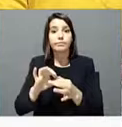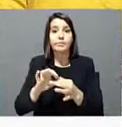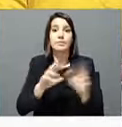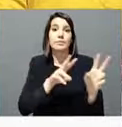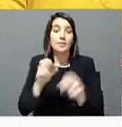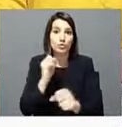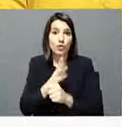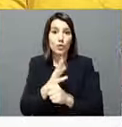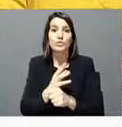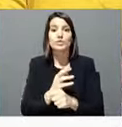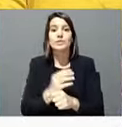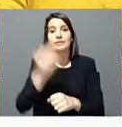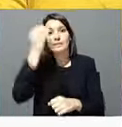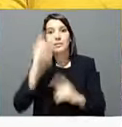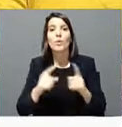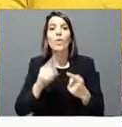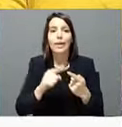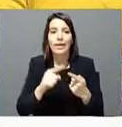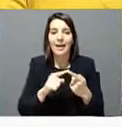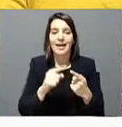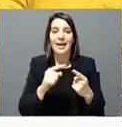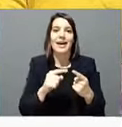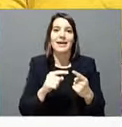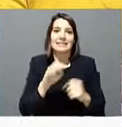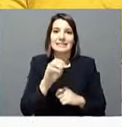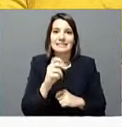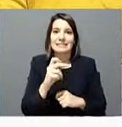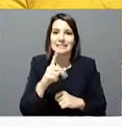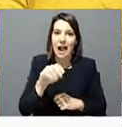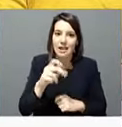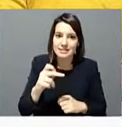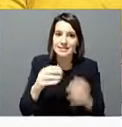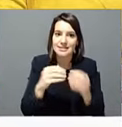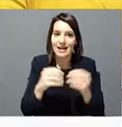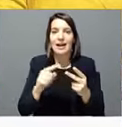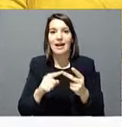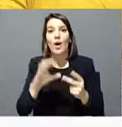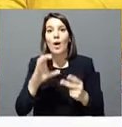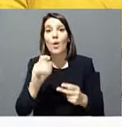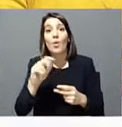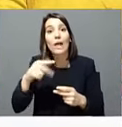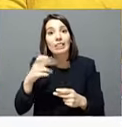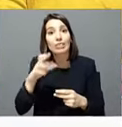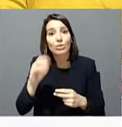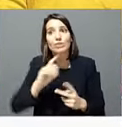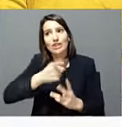pés de salsa, hortelã e coentros, por exemplo, que às vezes não é fácil distinguir,